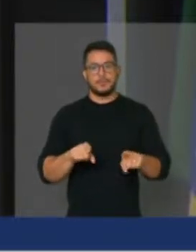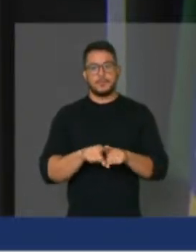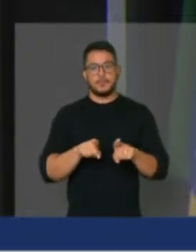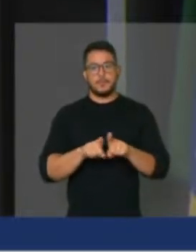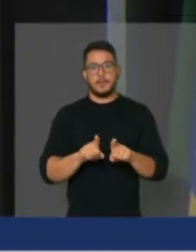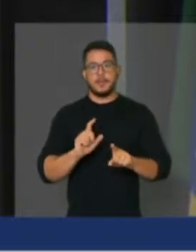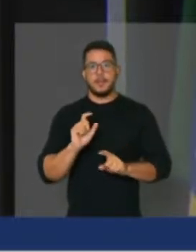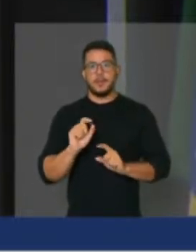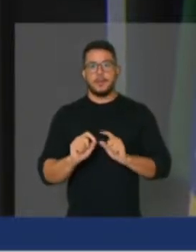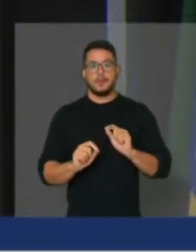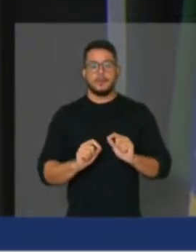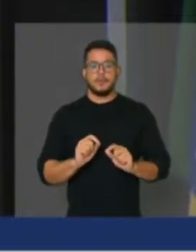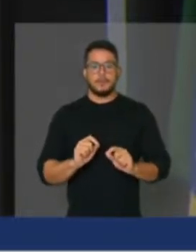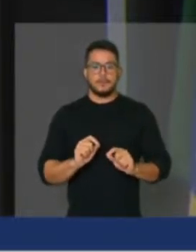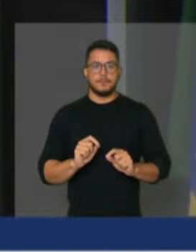DEIXADO QUE É NO MUNICÍPIO AONDE A POPULAÇÃO RESIDE,